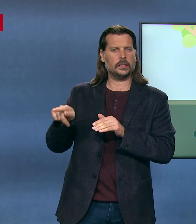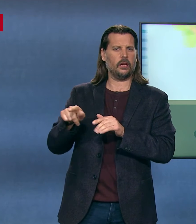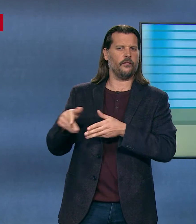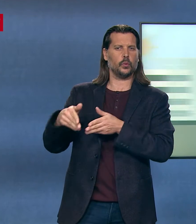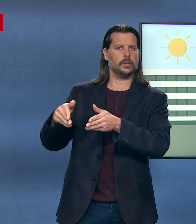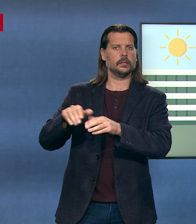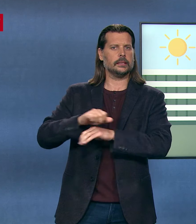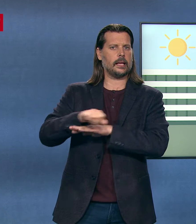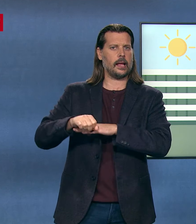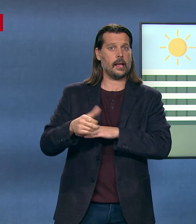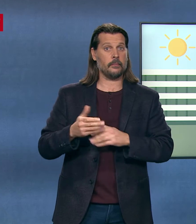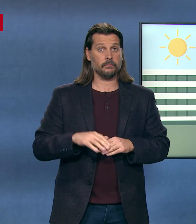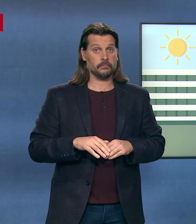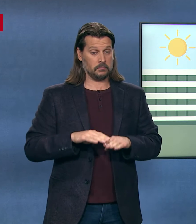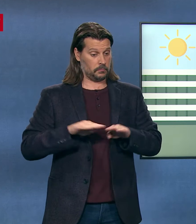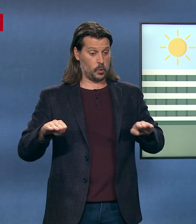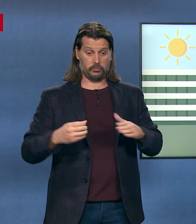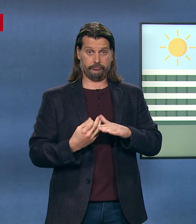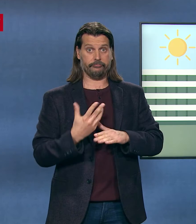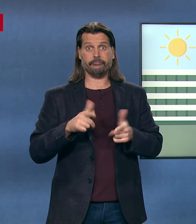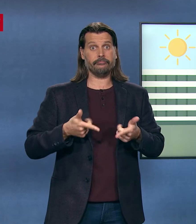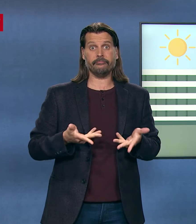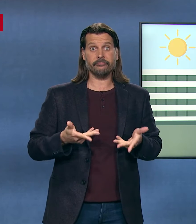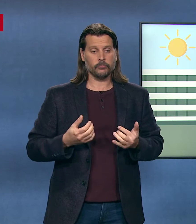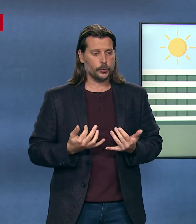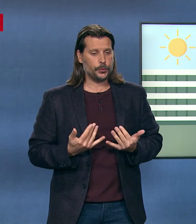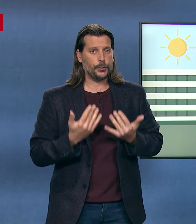Und ohne Boden und Pflanzen fehlt die kühlende Verdunstung.